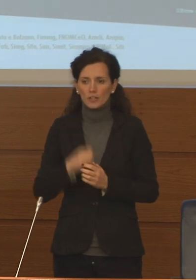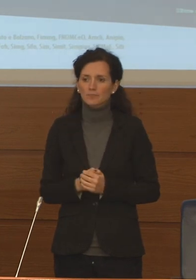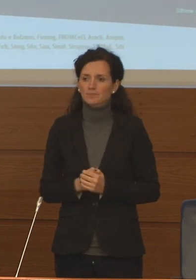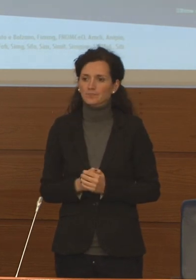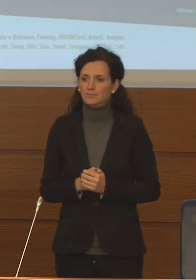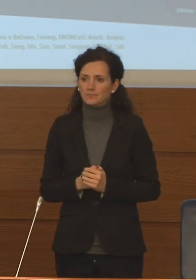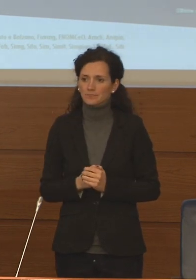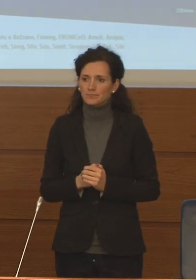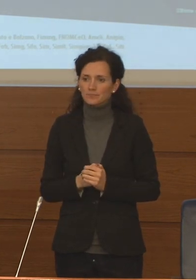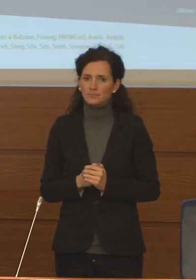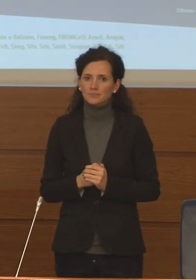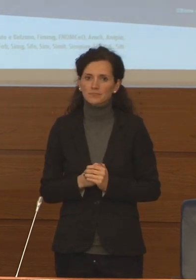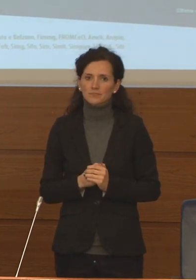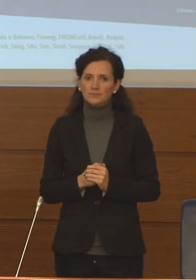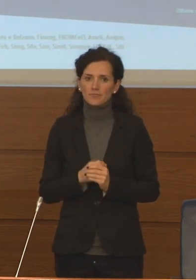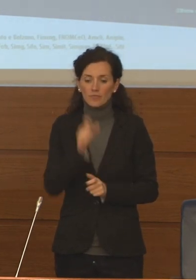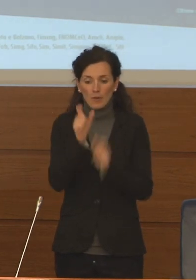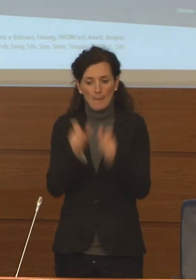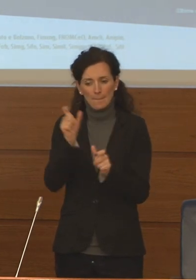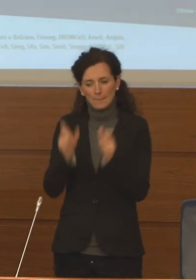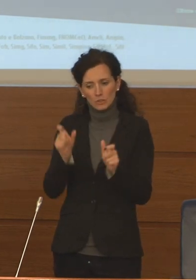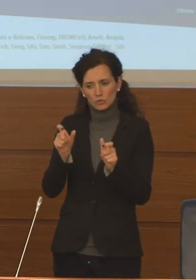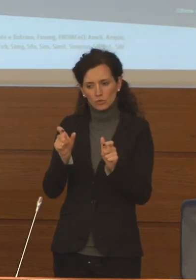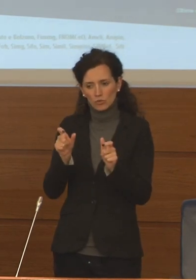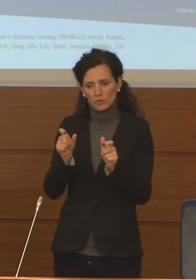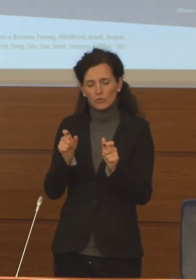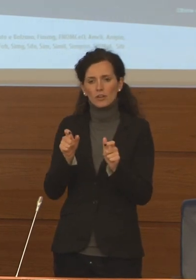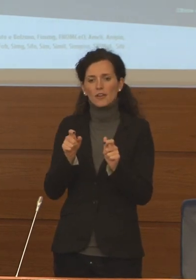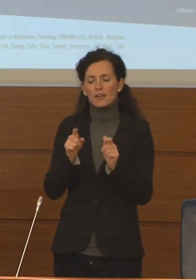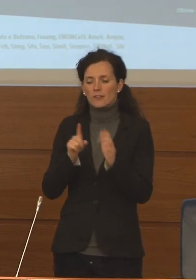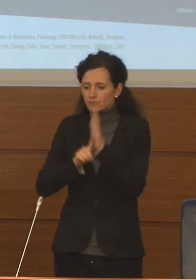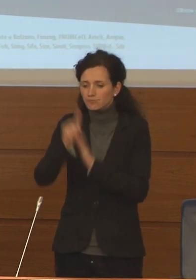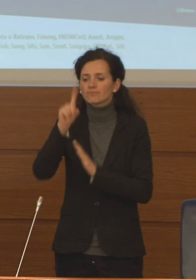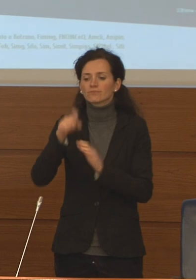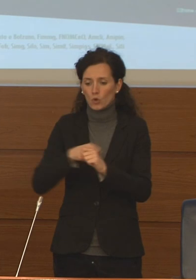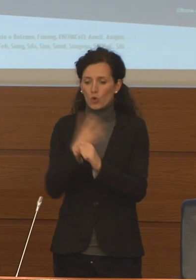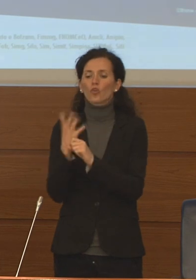persone e degli esami quindi positivi al coronavirus da parte dell'Istituto